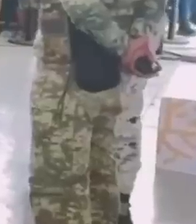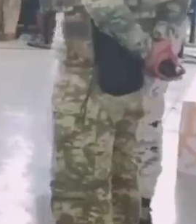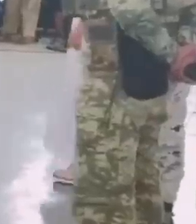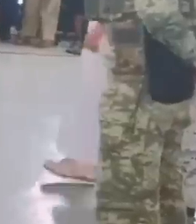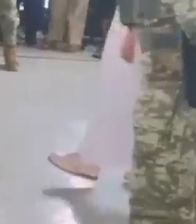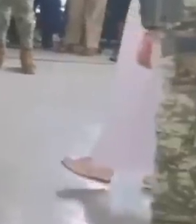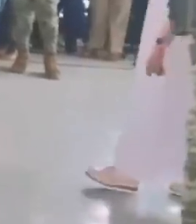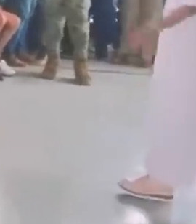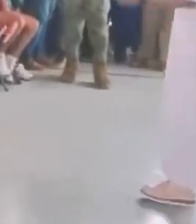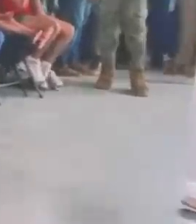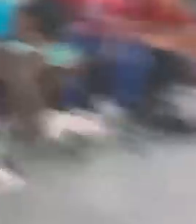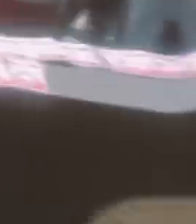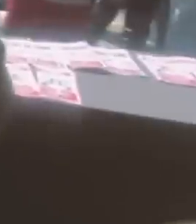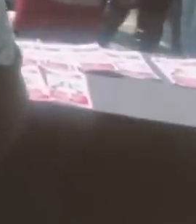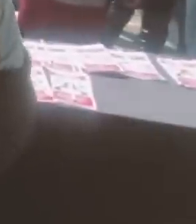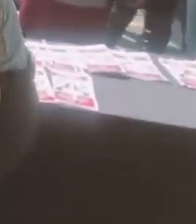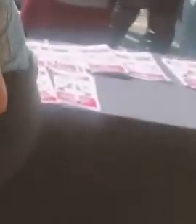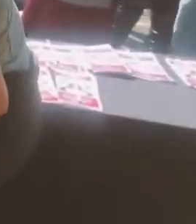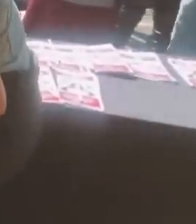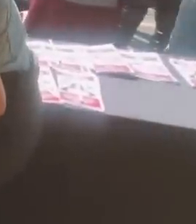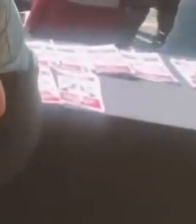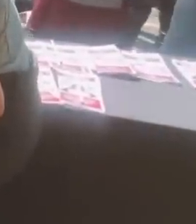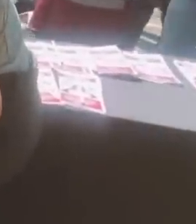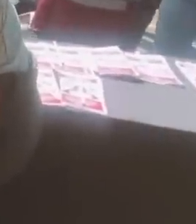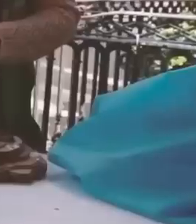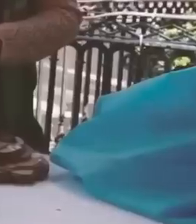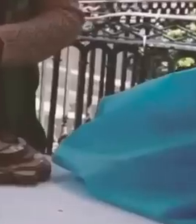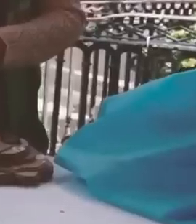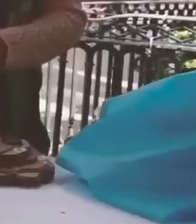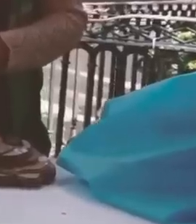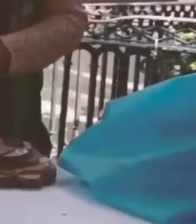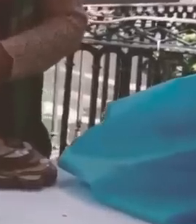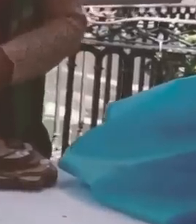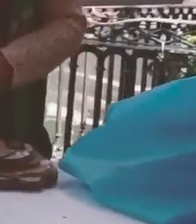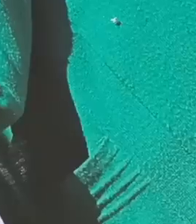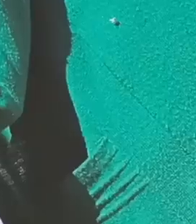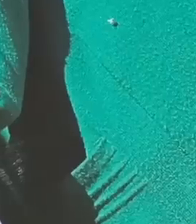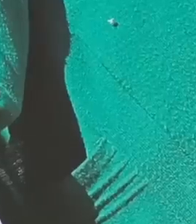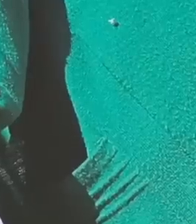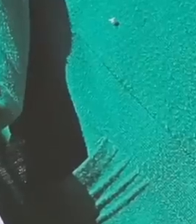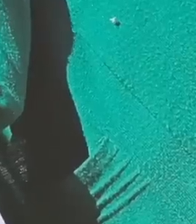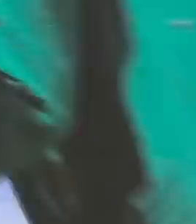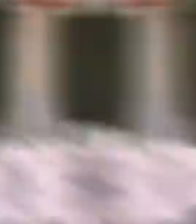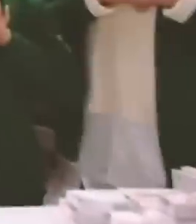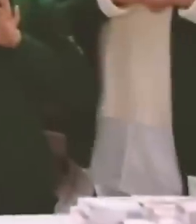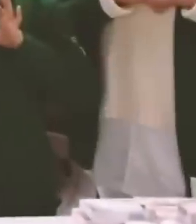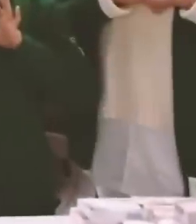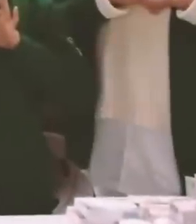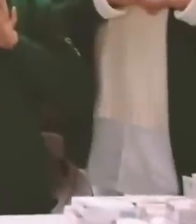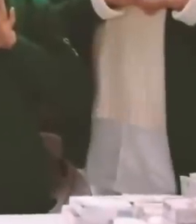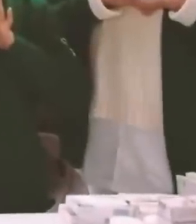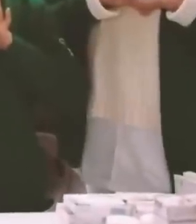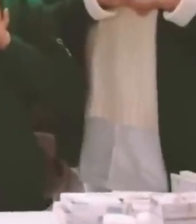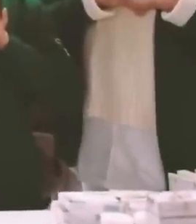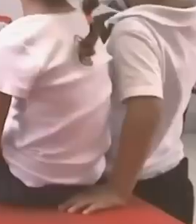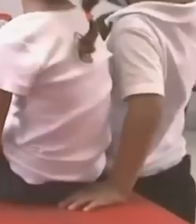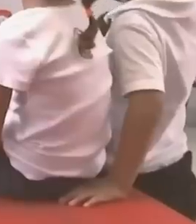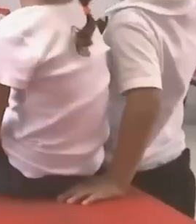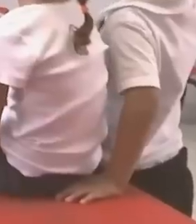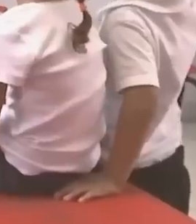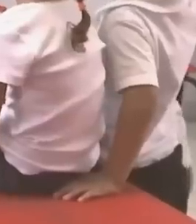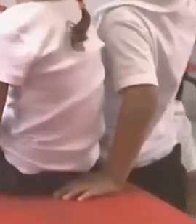personas y sus comunidades se eligieron para esta tarea a los mejores perfiles a los trabajadores y